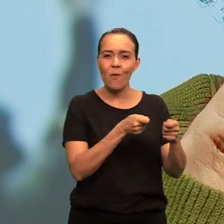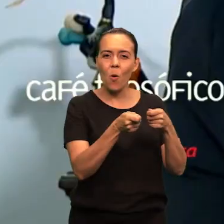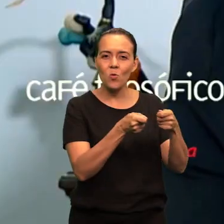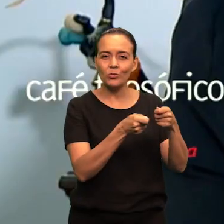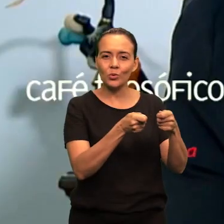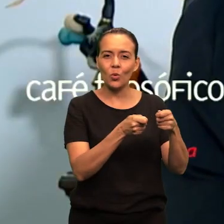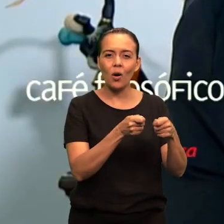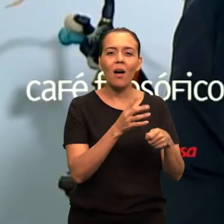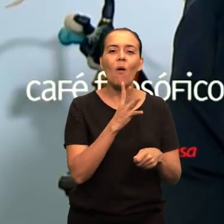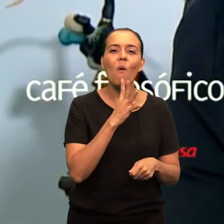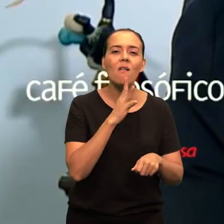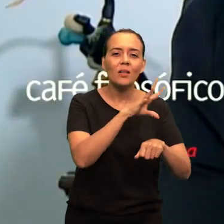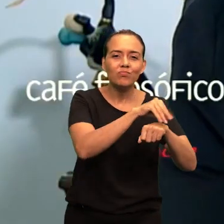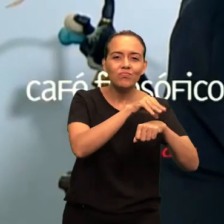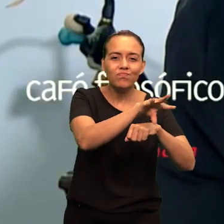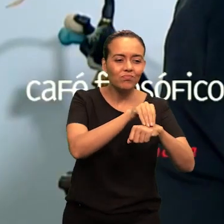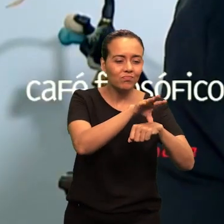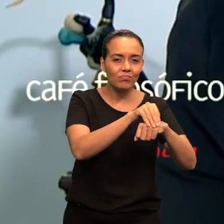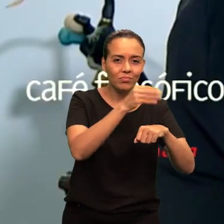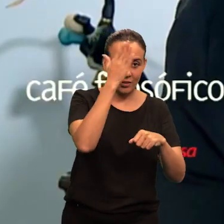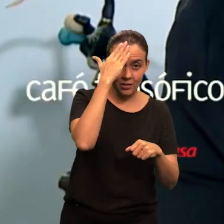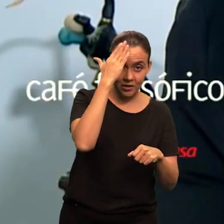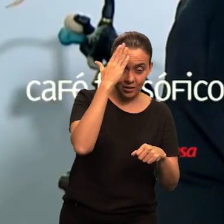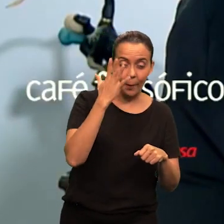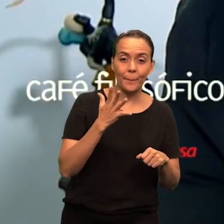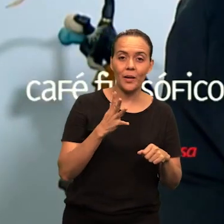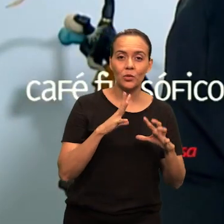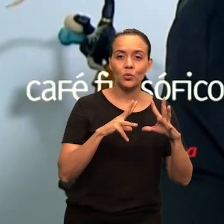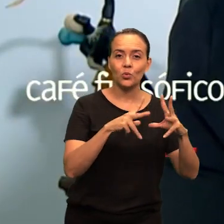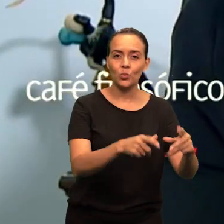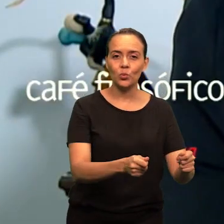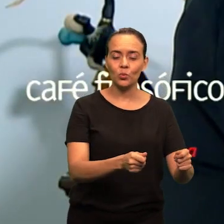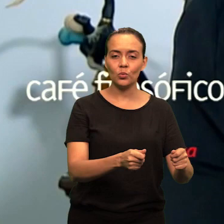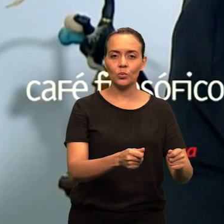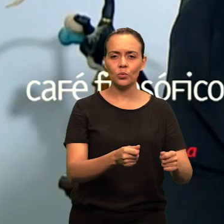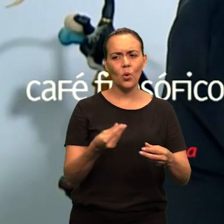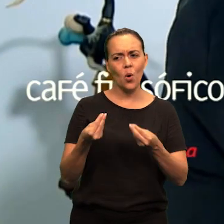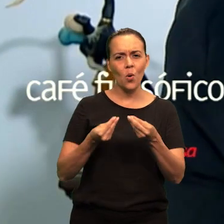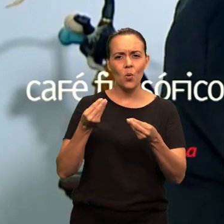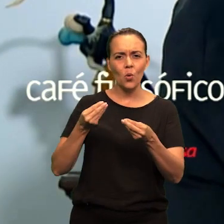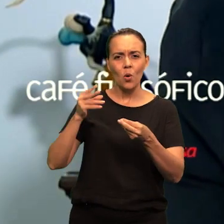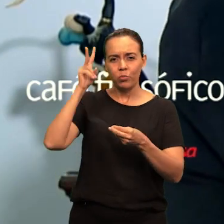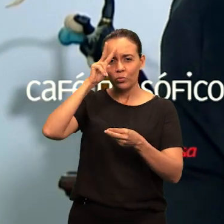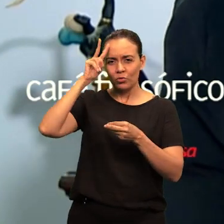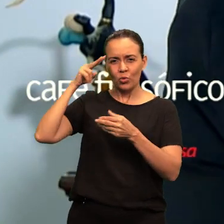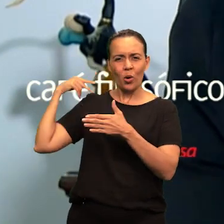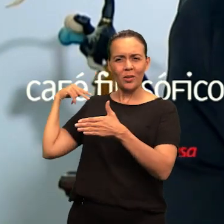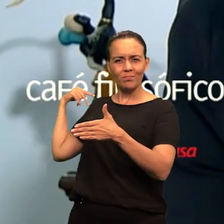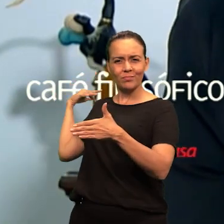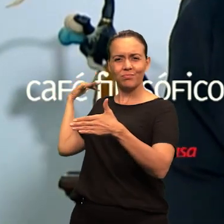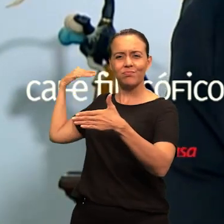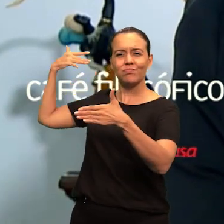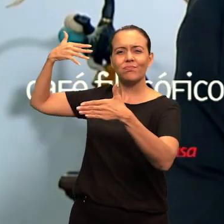É realístico que na nossa historiografia tradicional, a história pela perspectiva